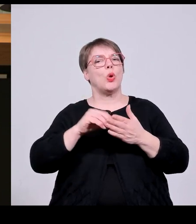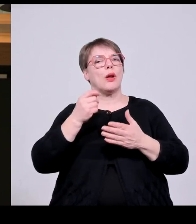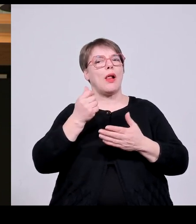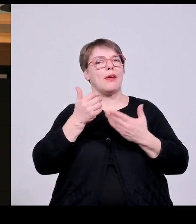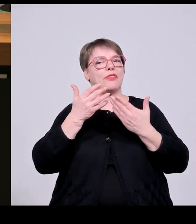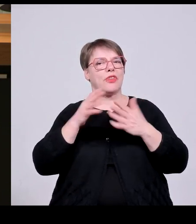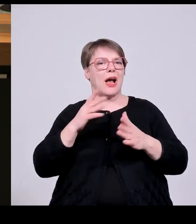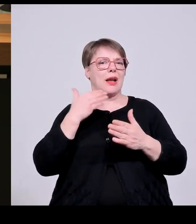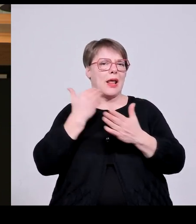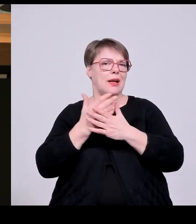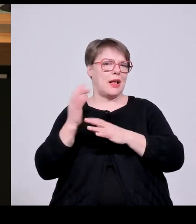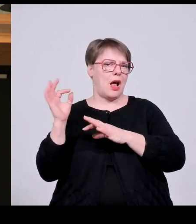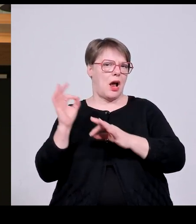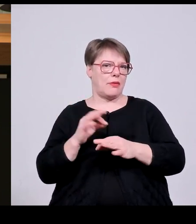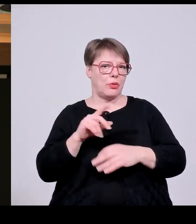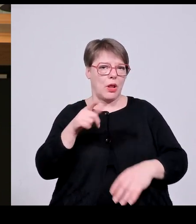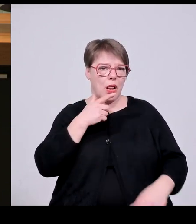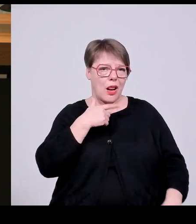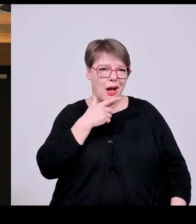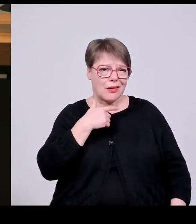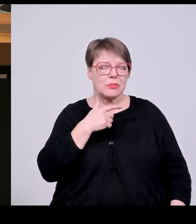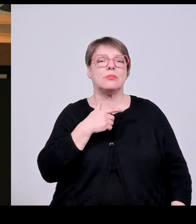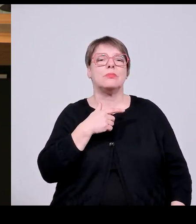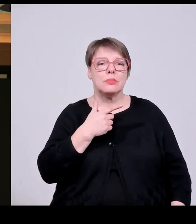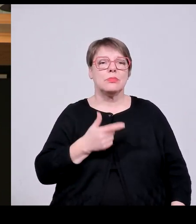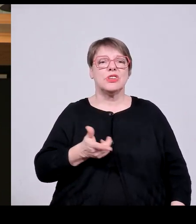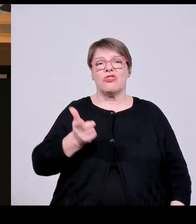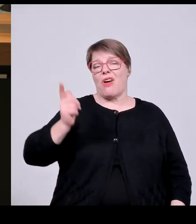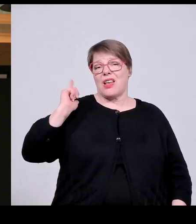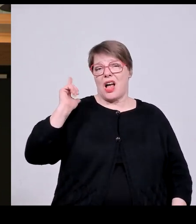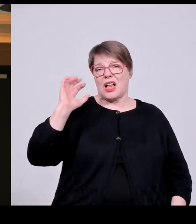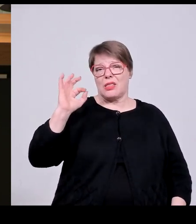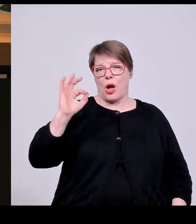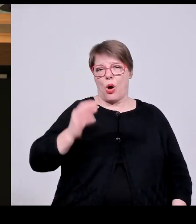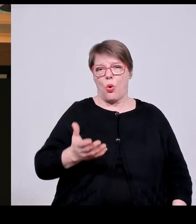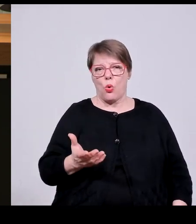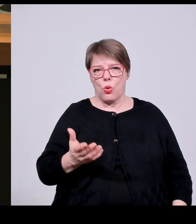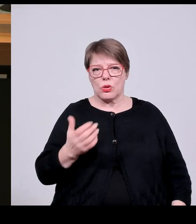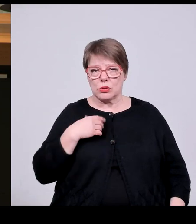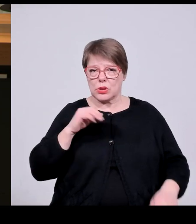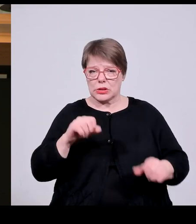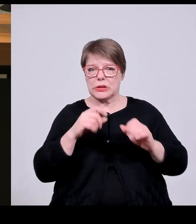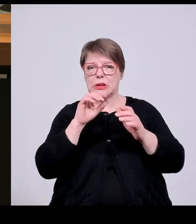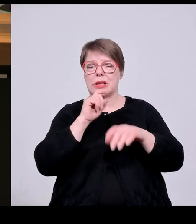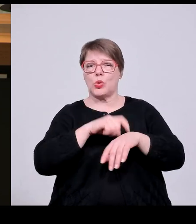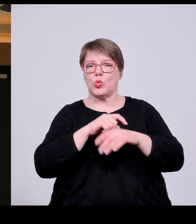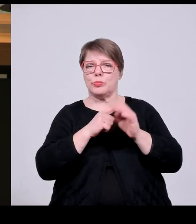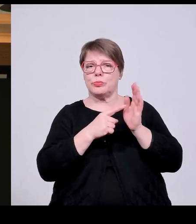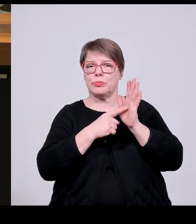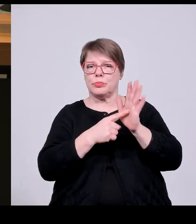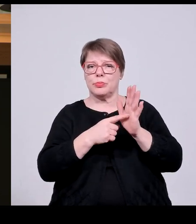Und dann muss man auch mal sagen, wie Frau sich hinstellt und sein Loblied auf die Grünen